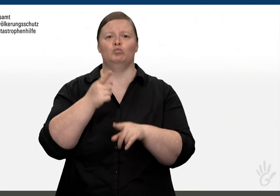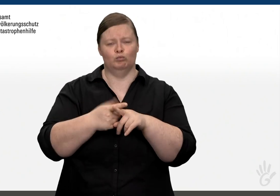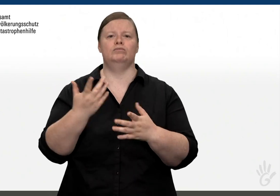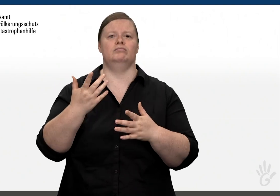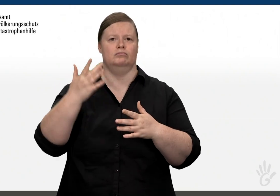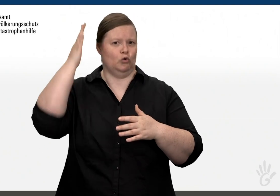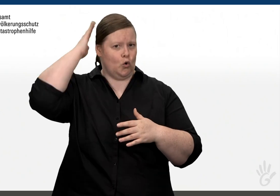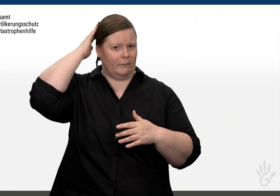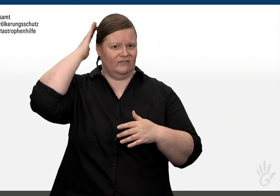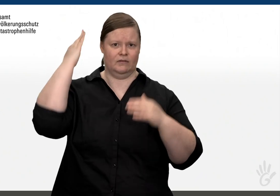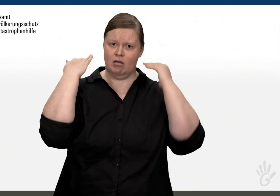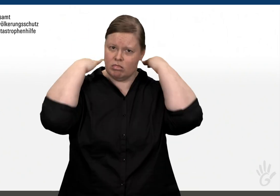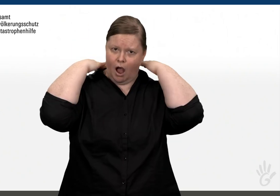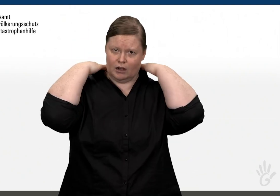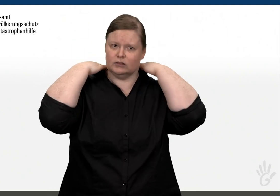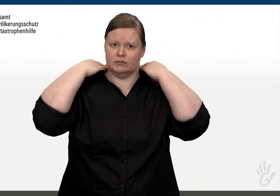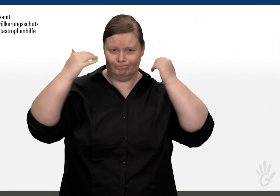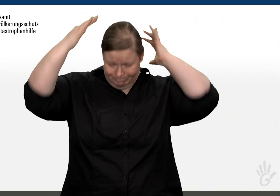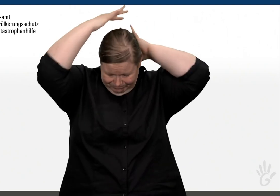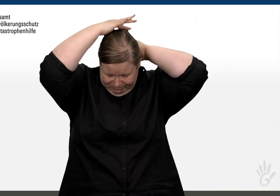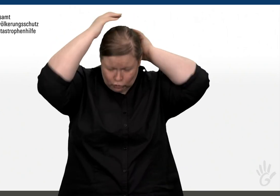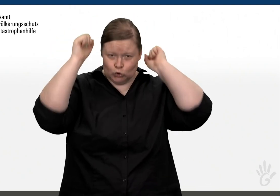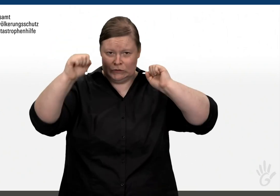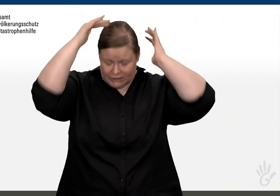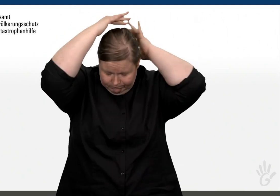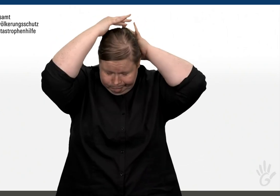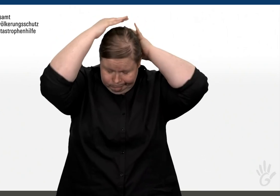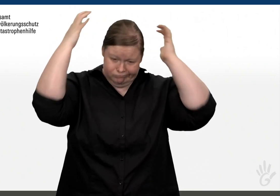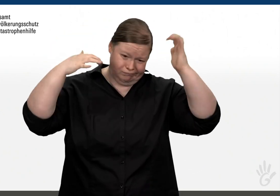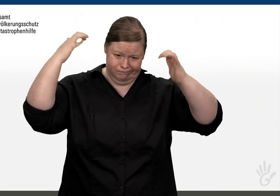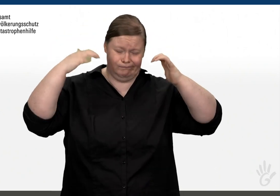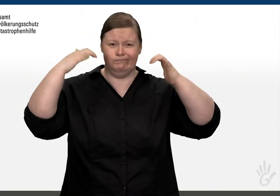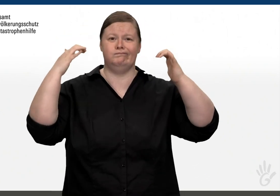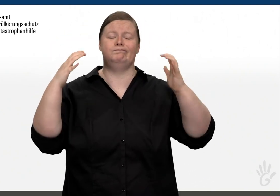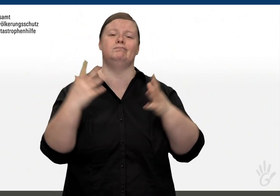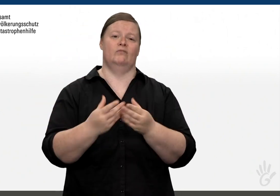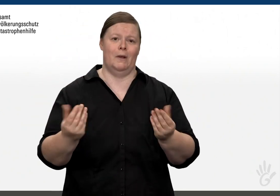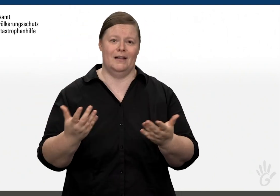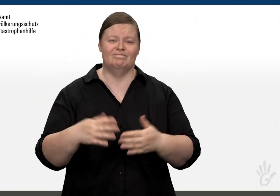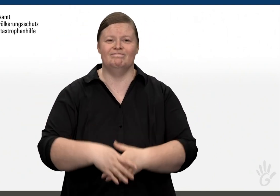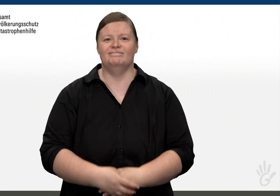und schützen Sie Kopf und Nacken mit den Händen!